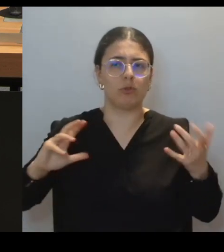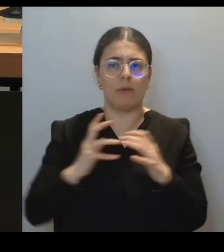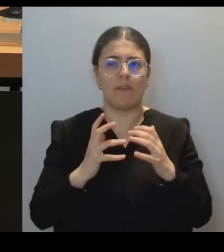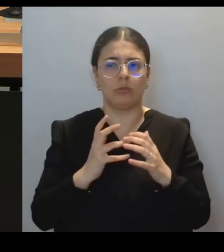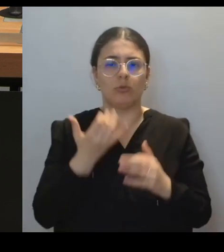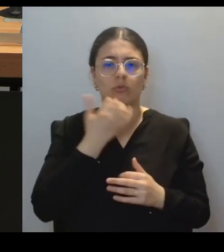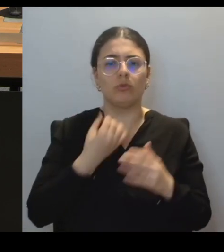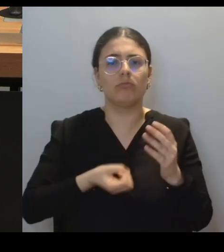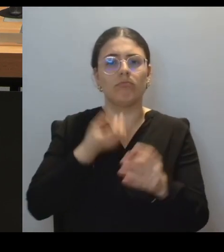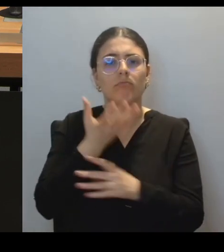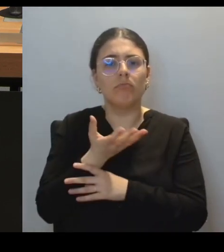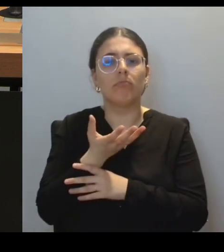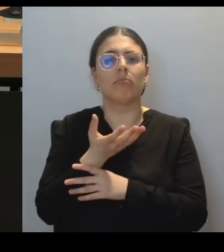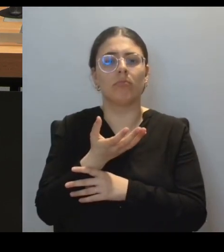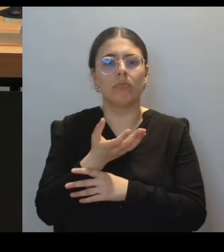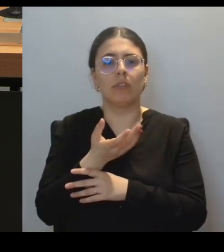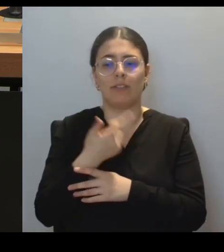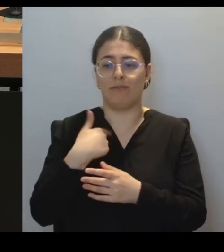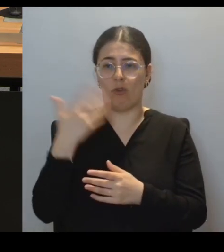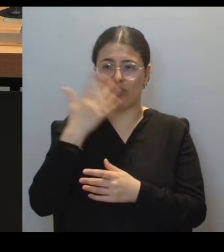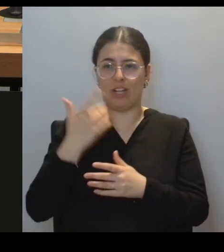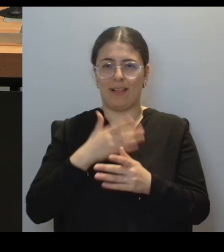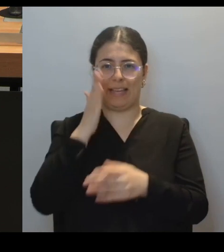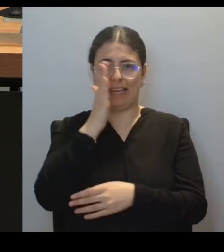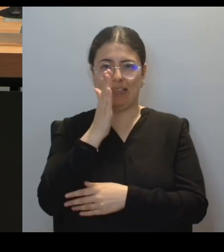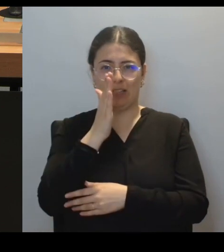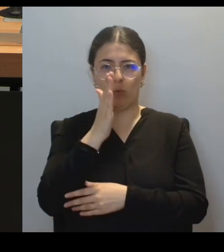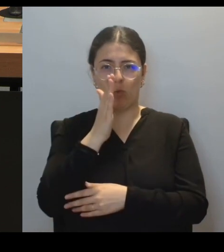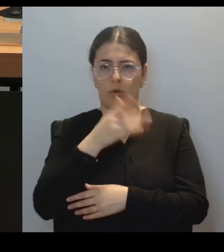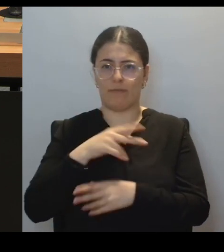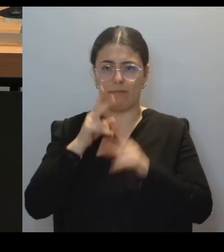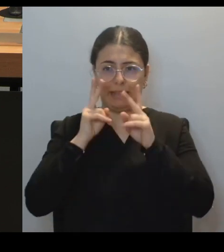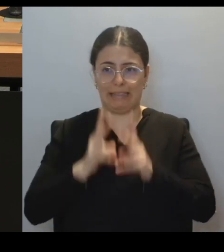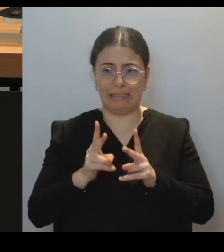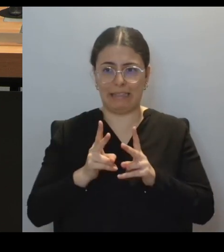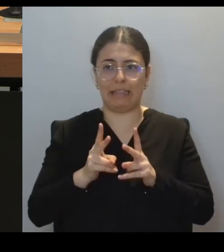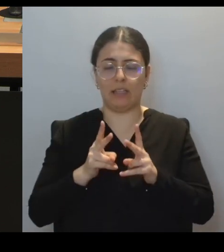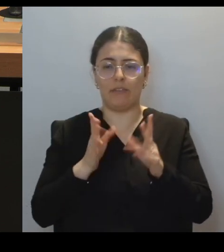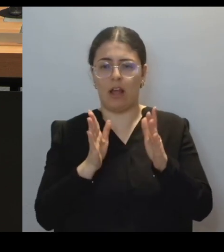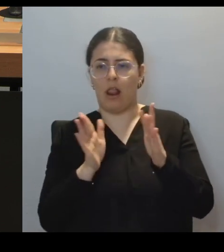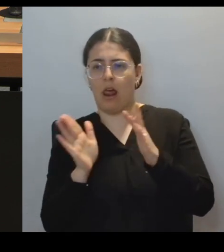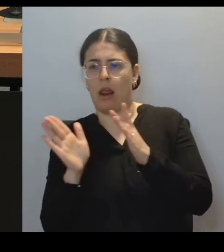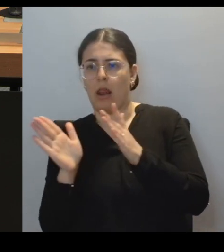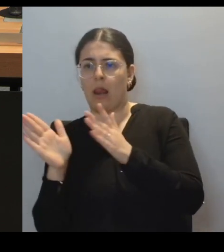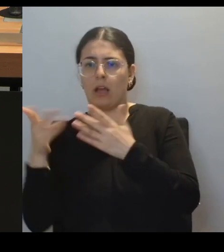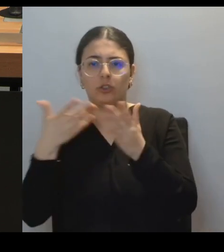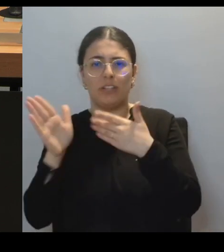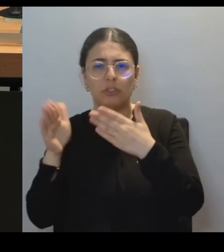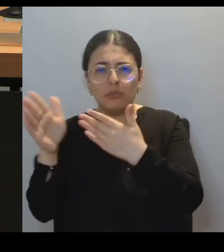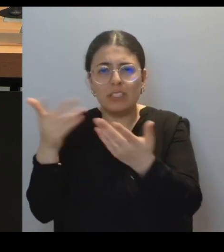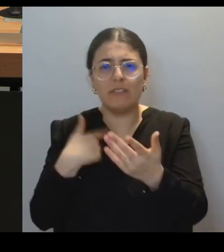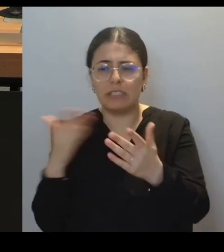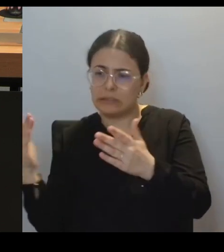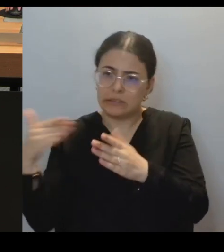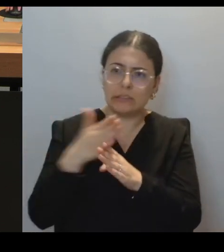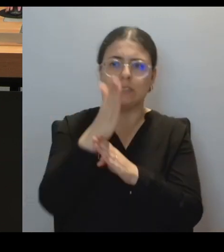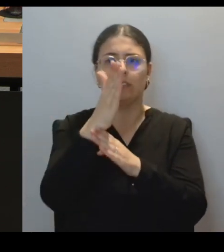es immer fataler und fataler. Und lassen Sie nicht kostbare Zeit verstreichen. Meine Damen und Herren, ich danke Ihnen.